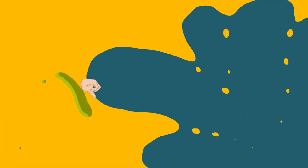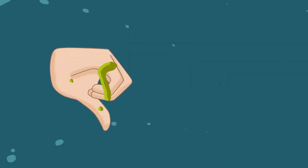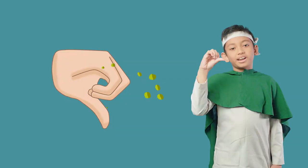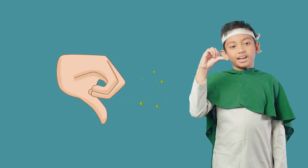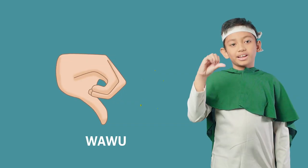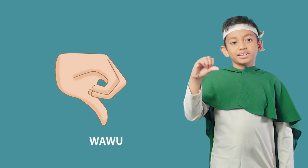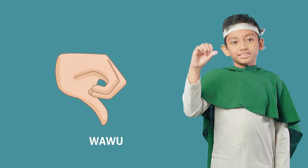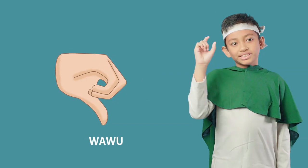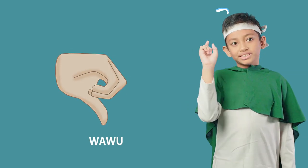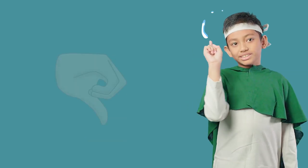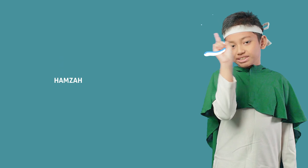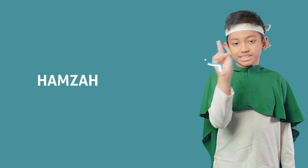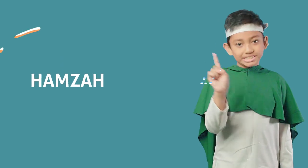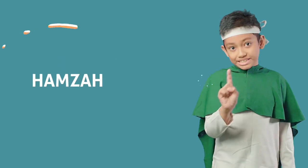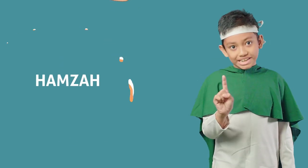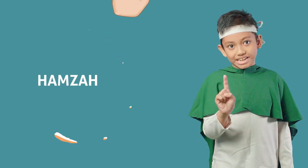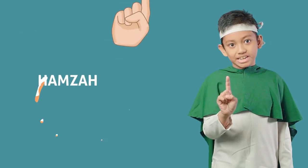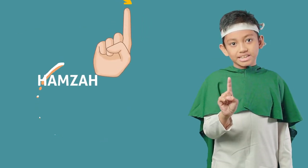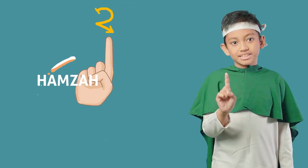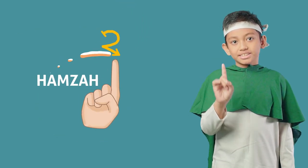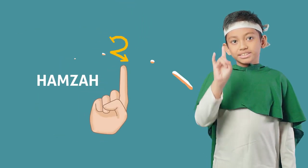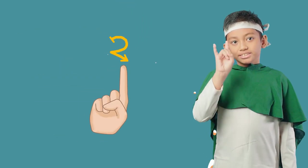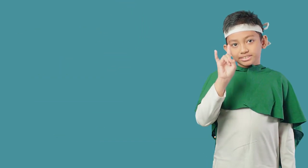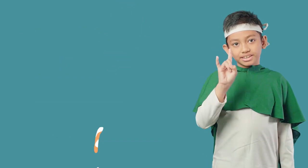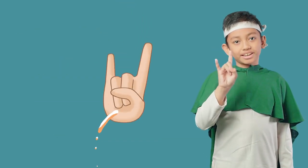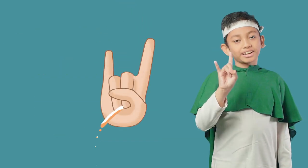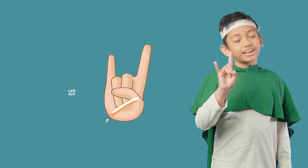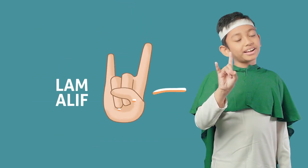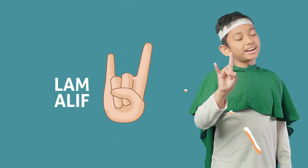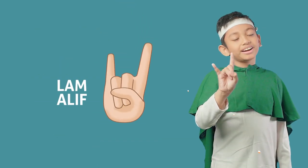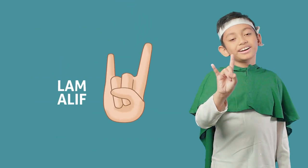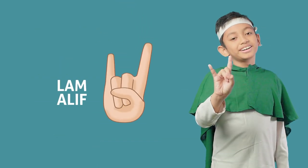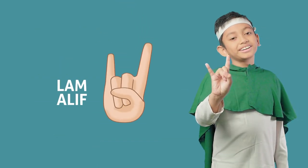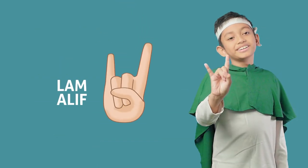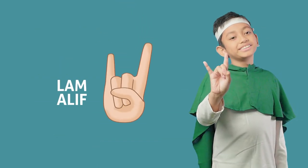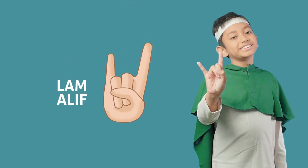Wawu Hamzah Lam Alif